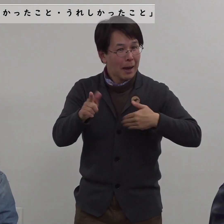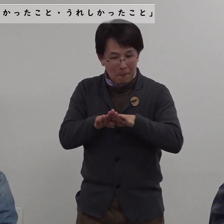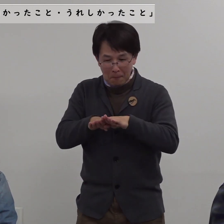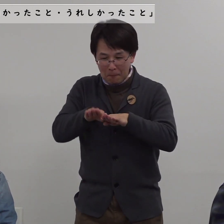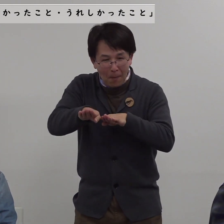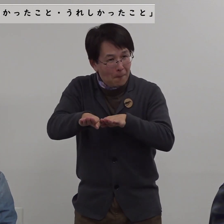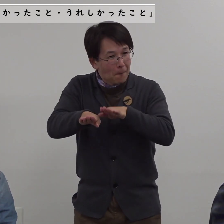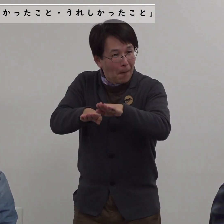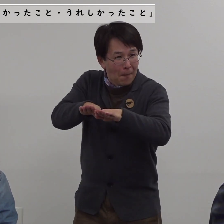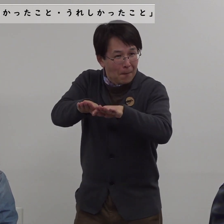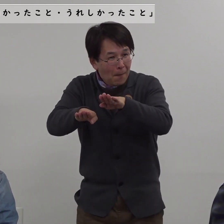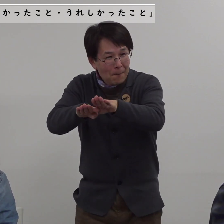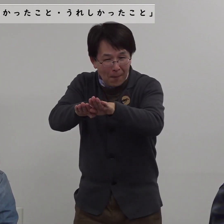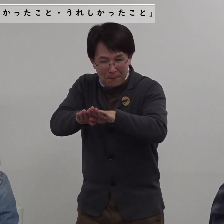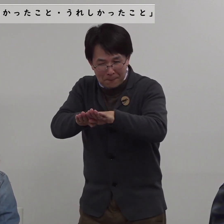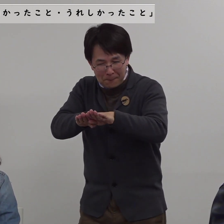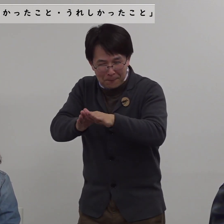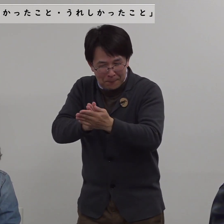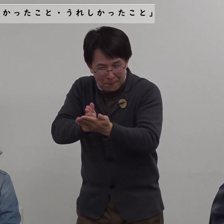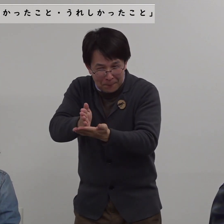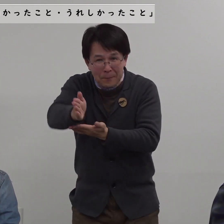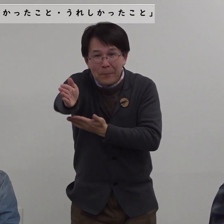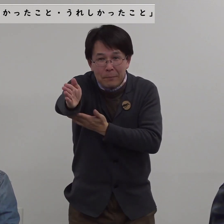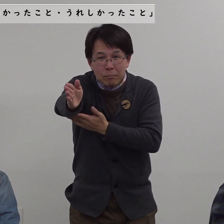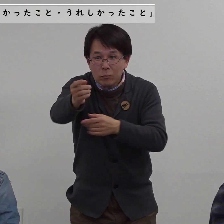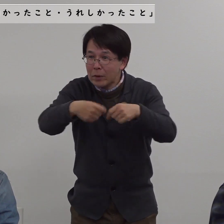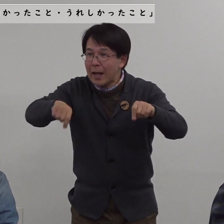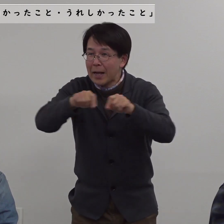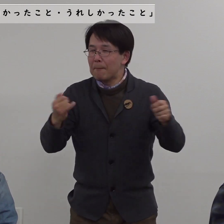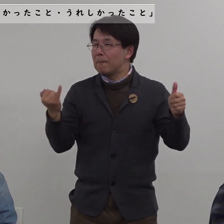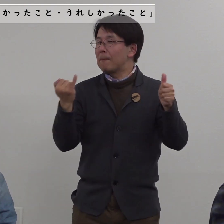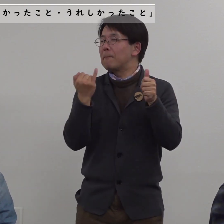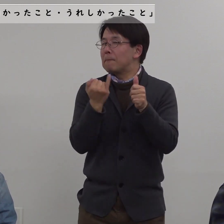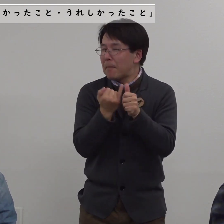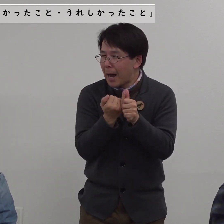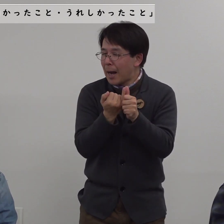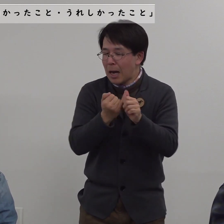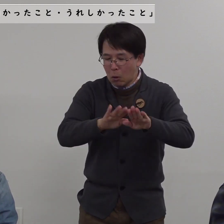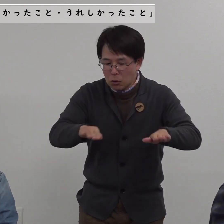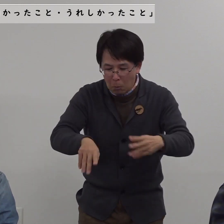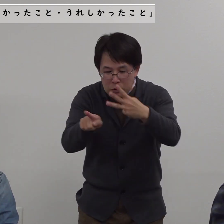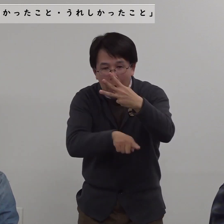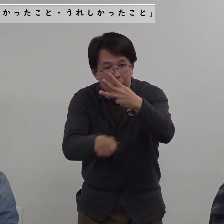そのおかげで奥さんにもなれましたし 3人の子供のお母さんになることもできた